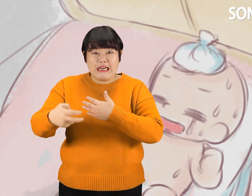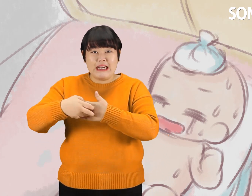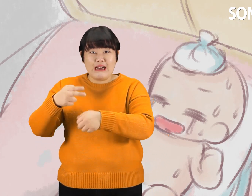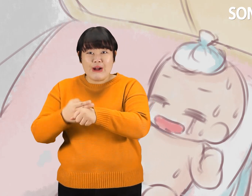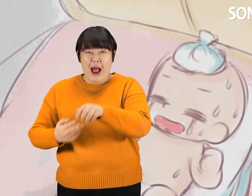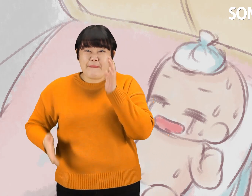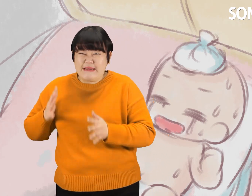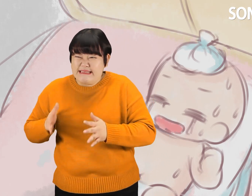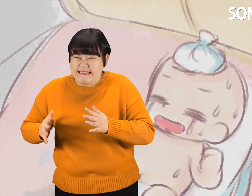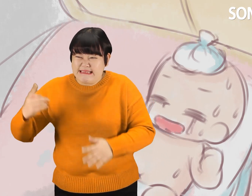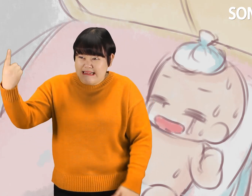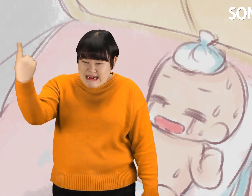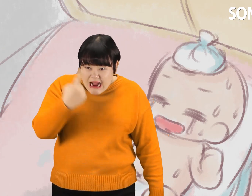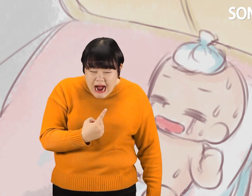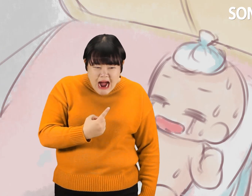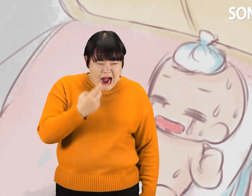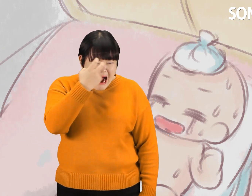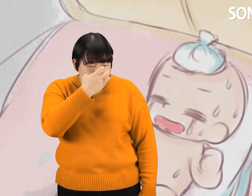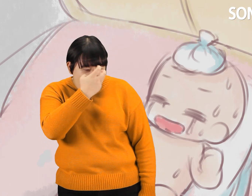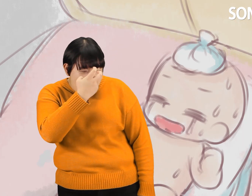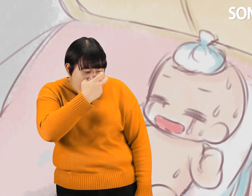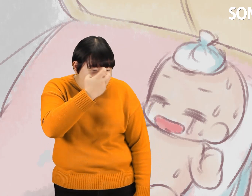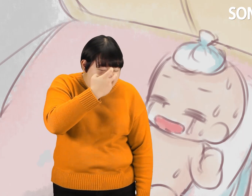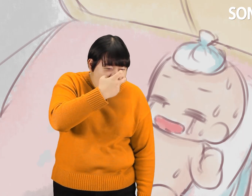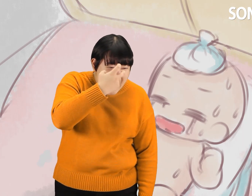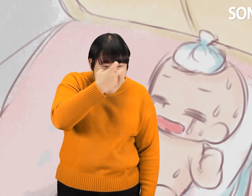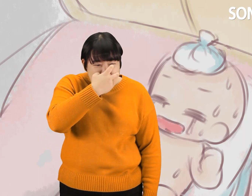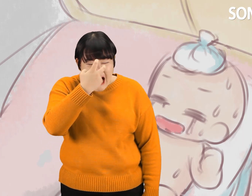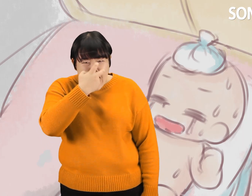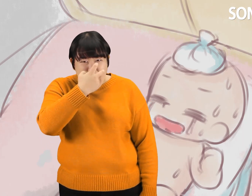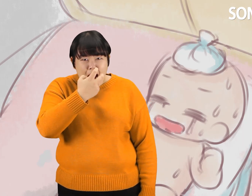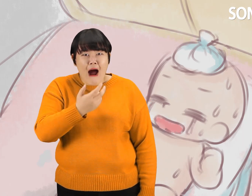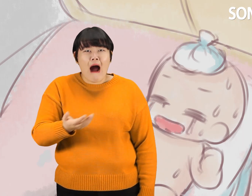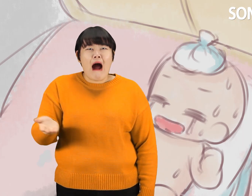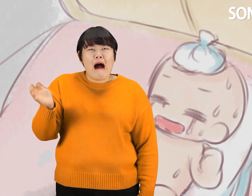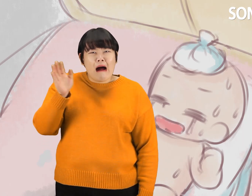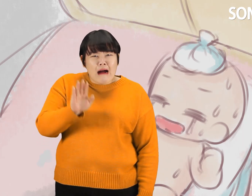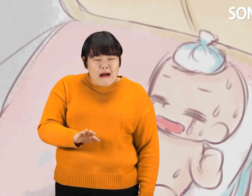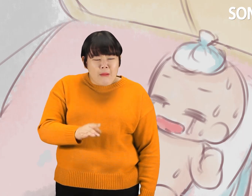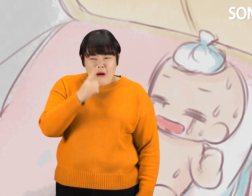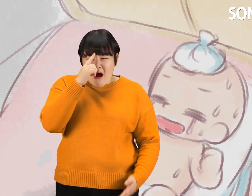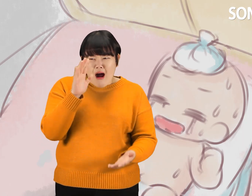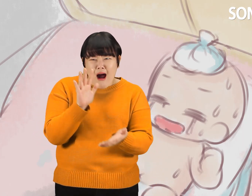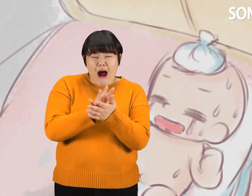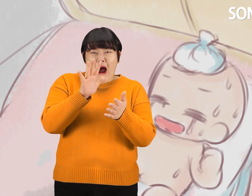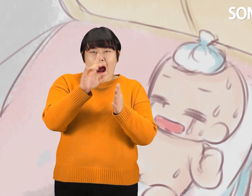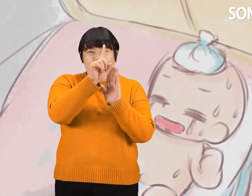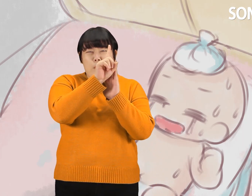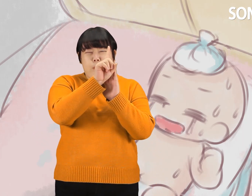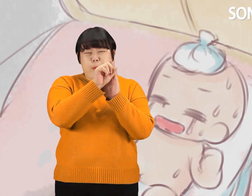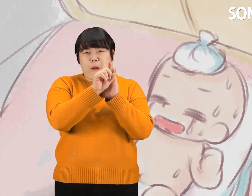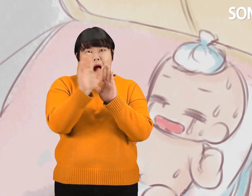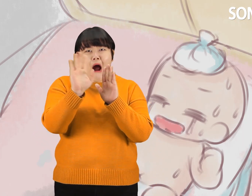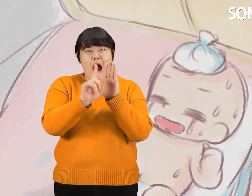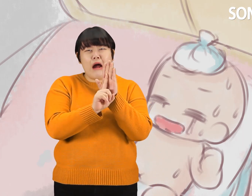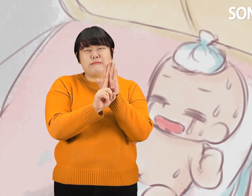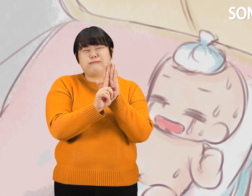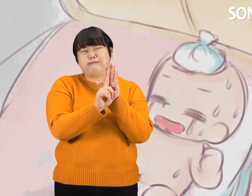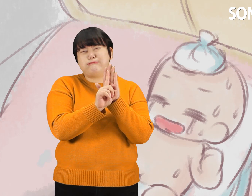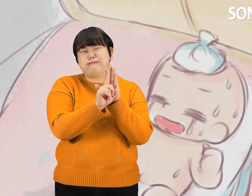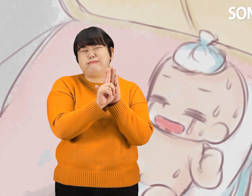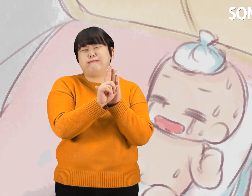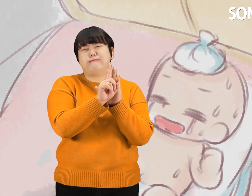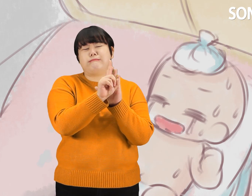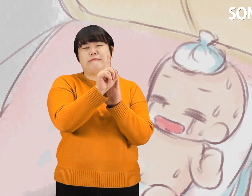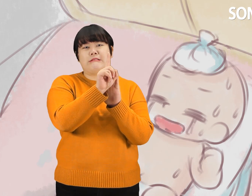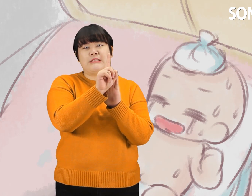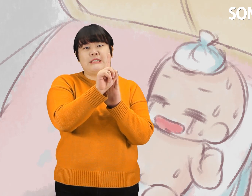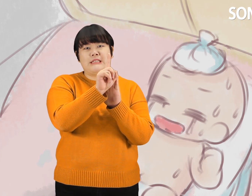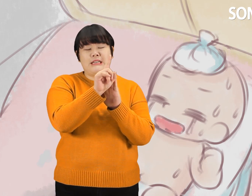医者は難しい治療したが、ヘレンの列はなかなか下がらなかった。